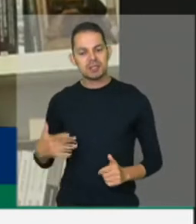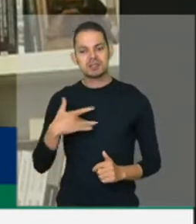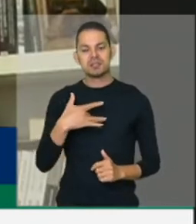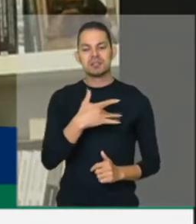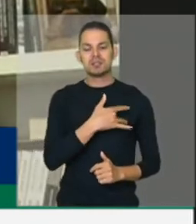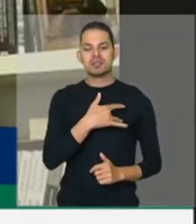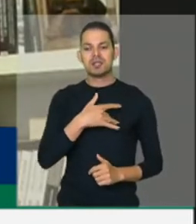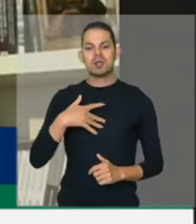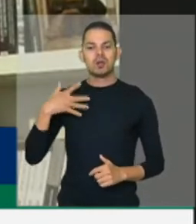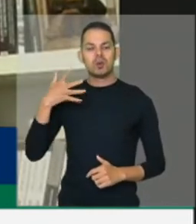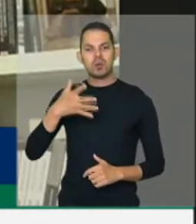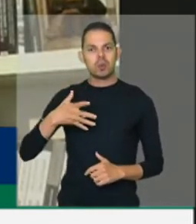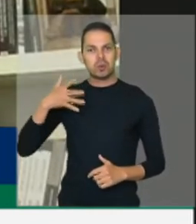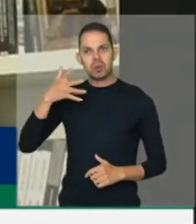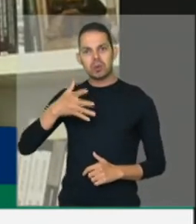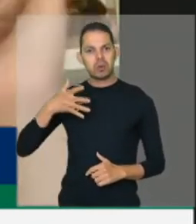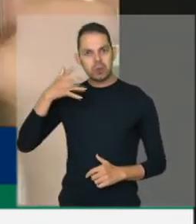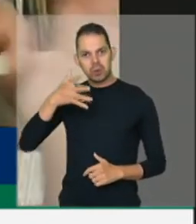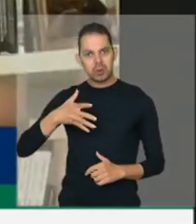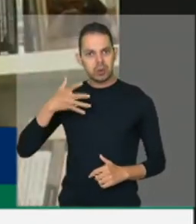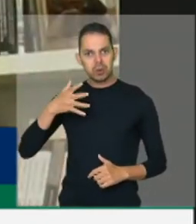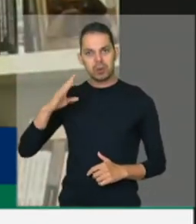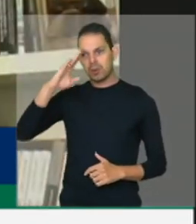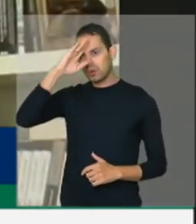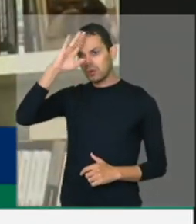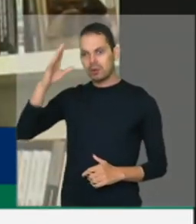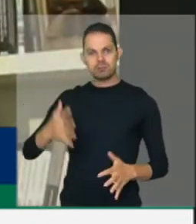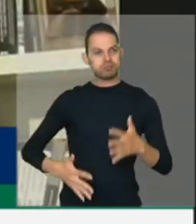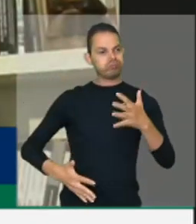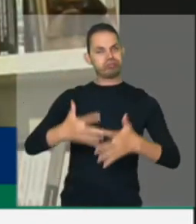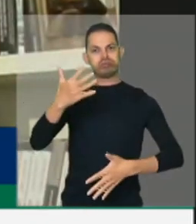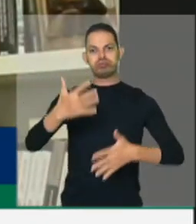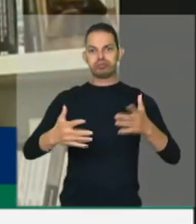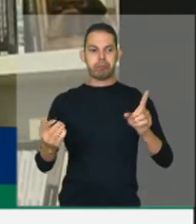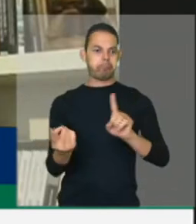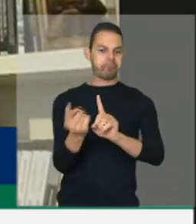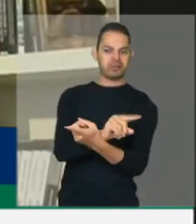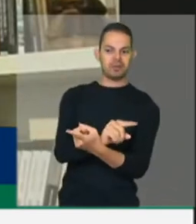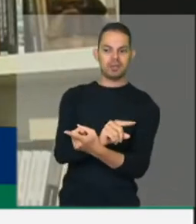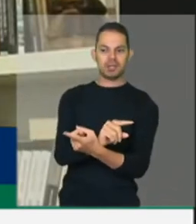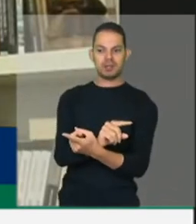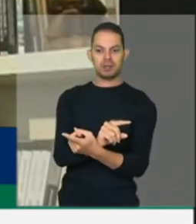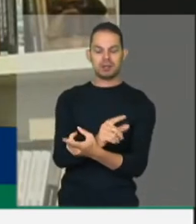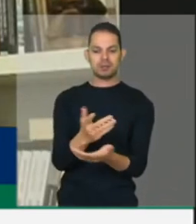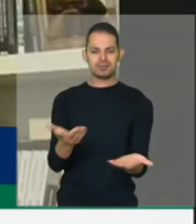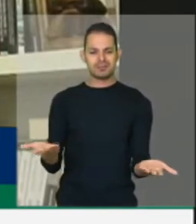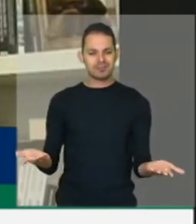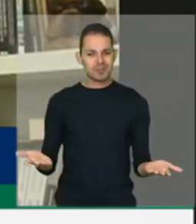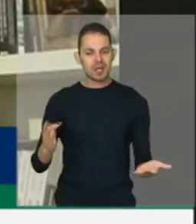FAZEM UMA FALA UMA CERTA DIREÇÃO O PRESIDENTE DA REPÚBLICA... EM OUTRA DIREÇÃO. BOLSONARO SERÁ